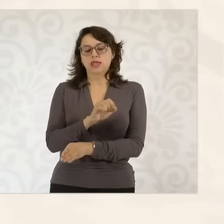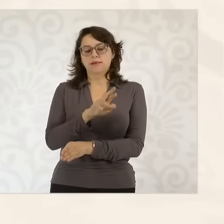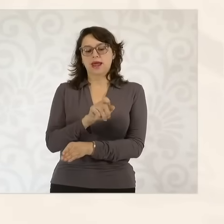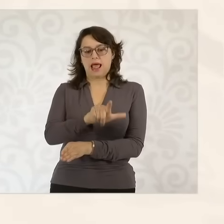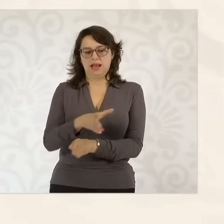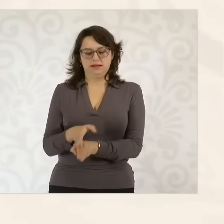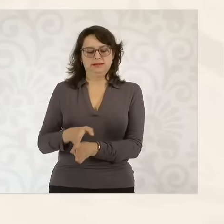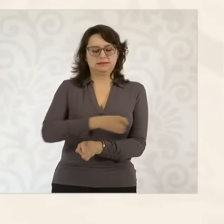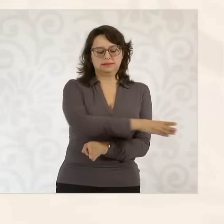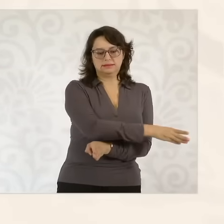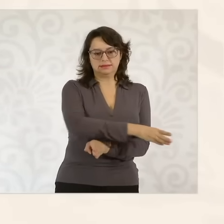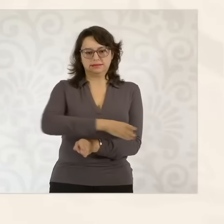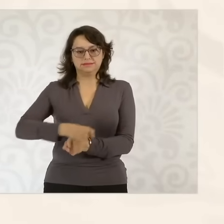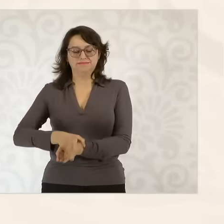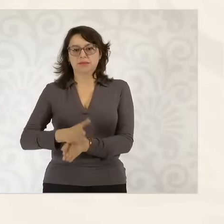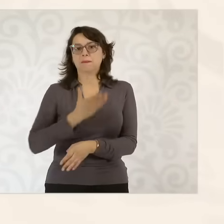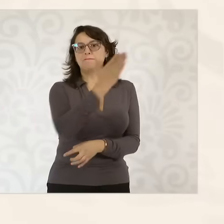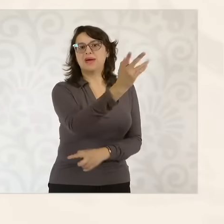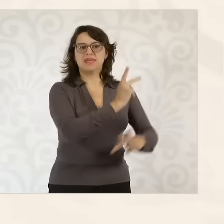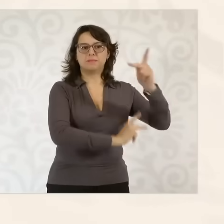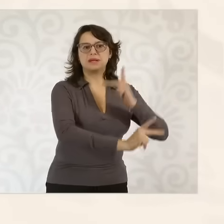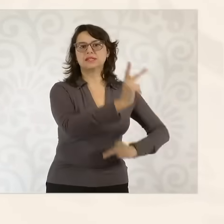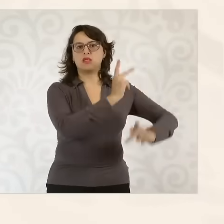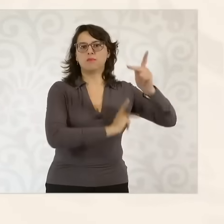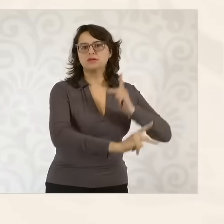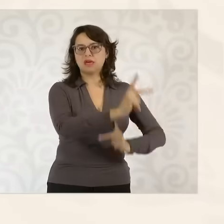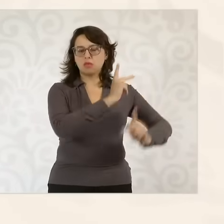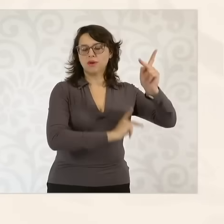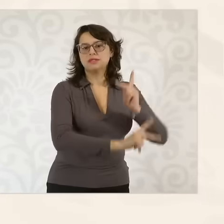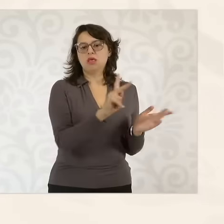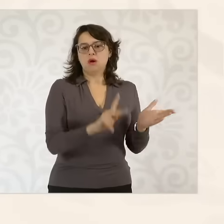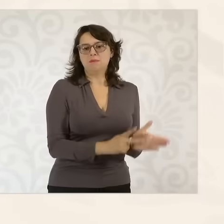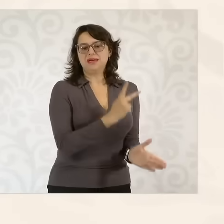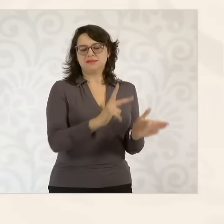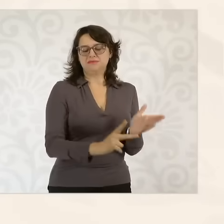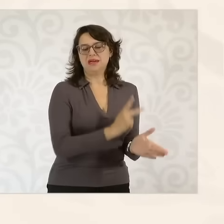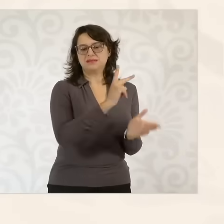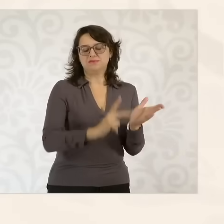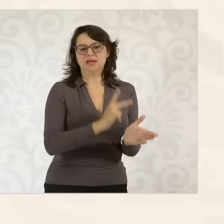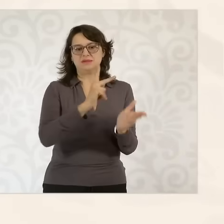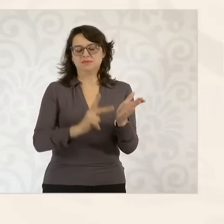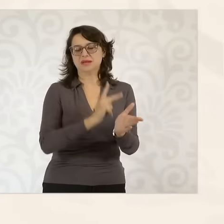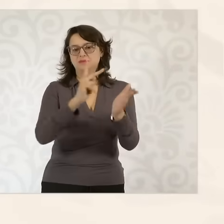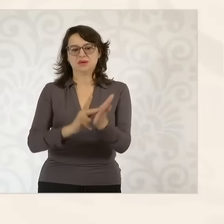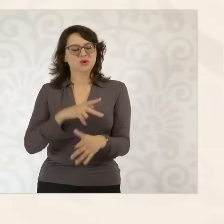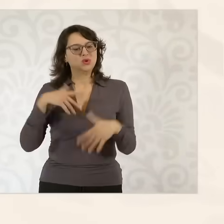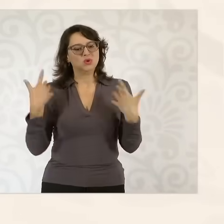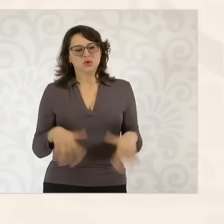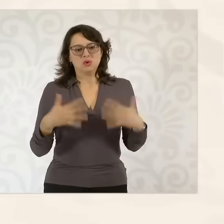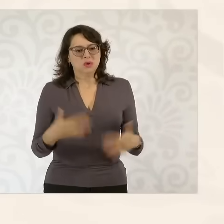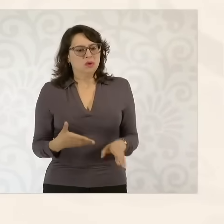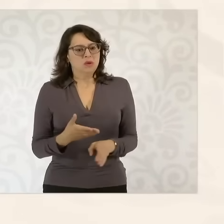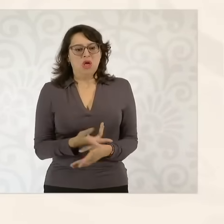Vean cómo endeudaron a la empresa más importante del estado mexicano, ¿no? Cómo pasa de una saldo